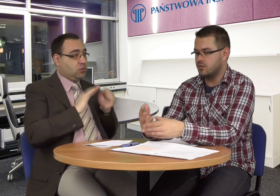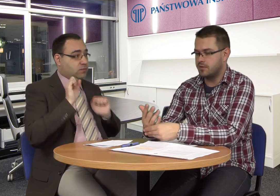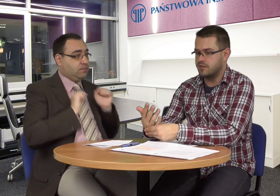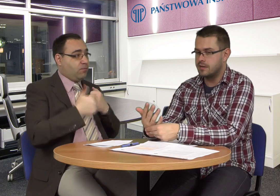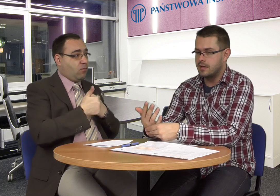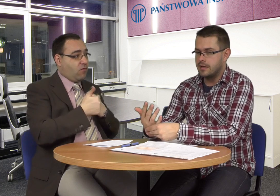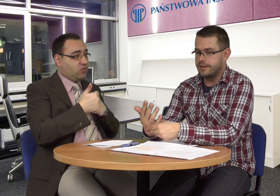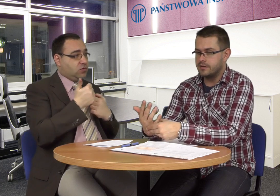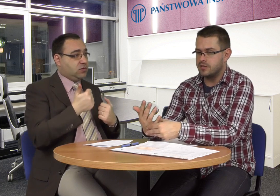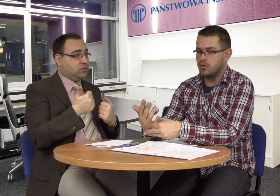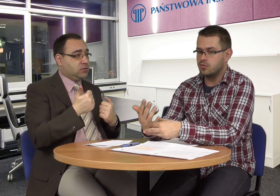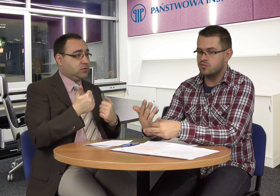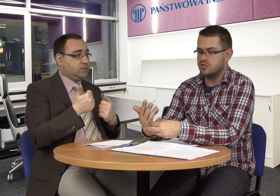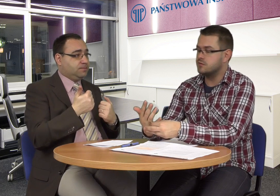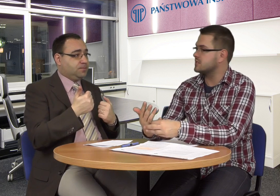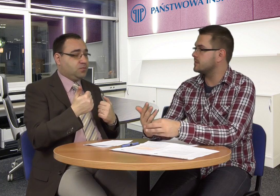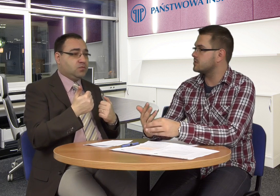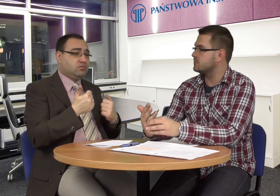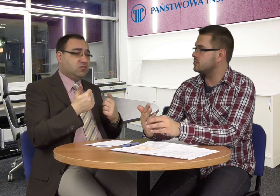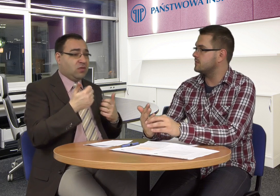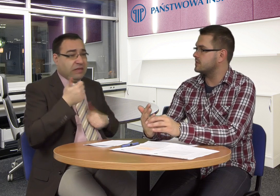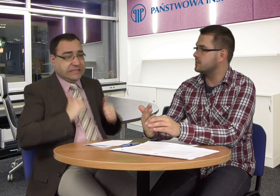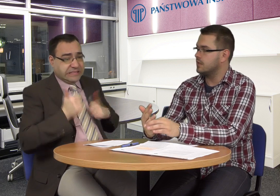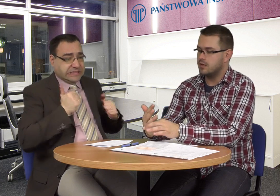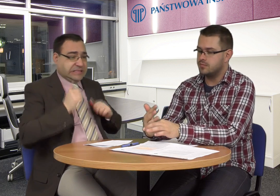Powodują pewny niepokój wśród zarówno samych pracowników jak i pracodawców.